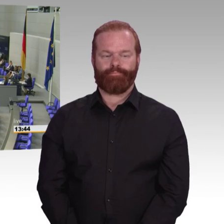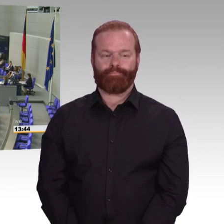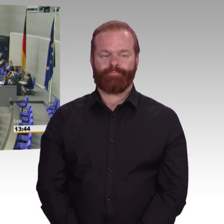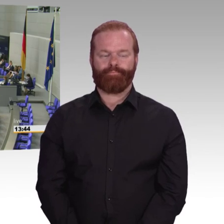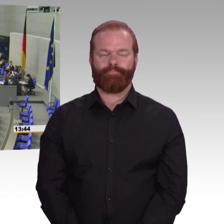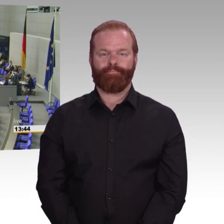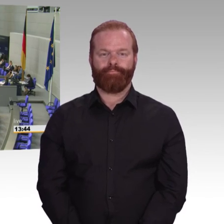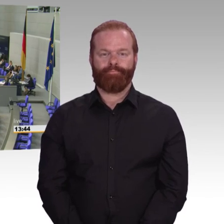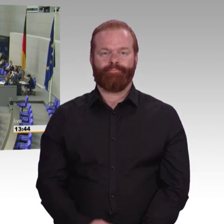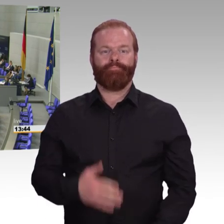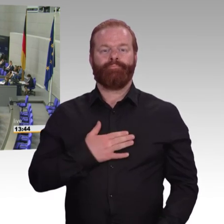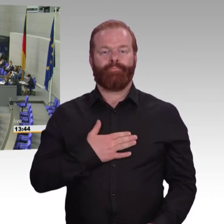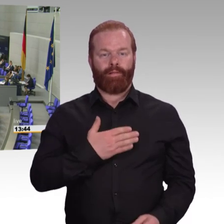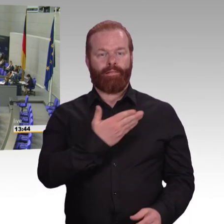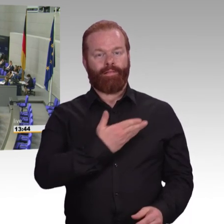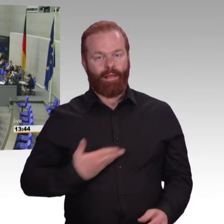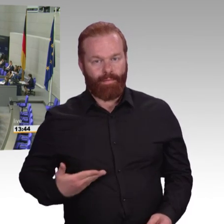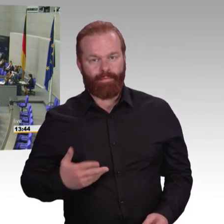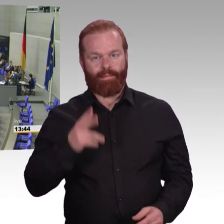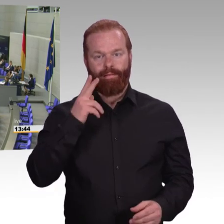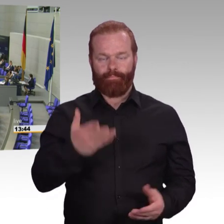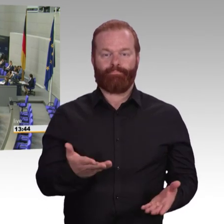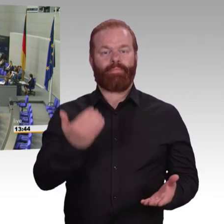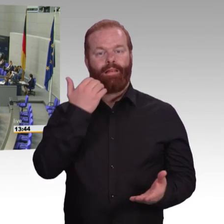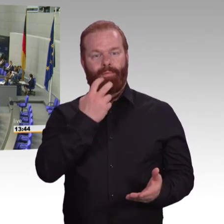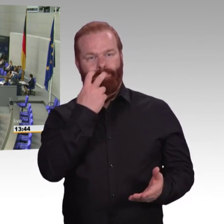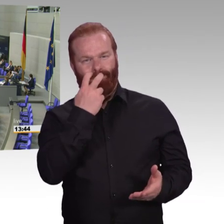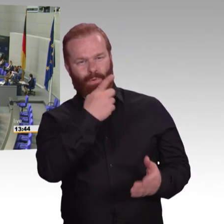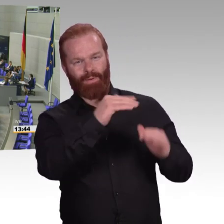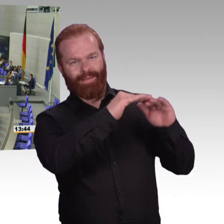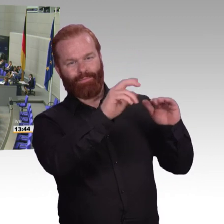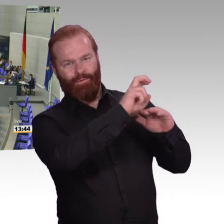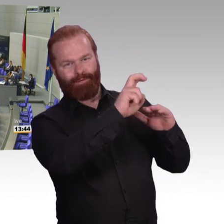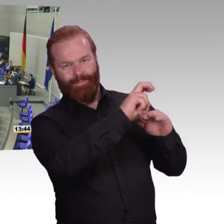viele Änderungen er- und überlebt. Der Staat- und Verfassungsrechtler Grimm